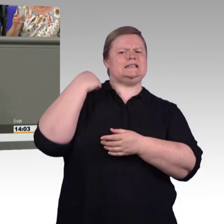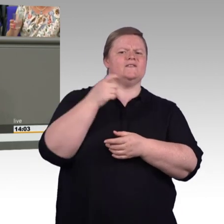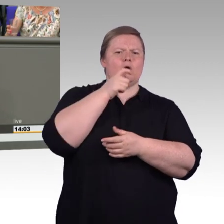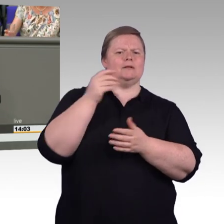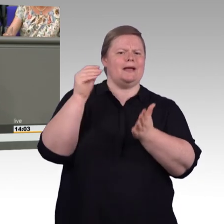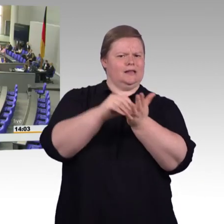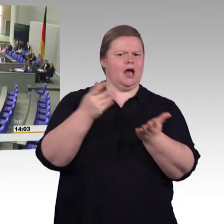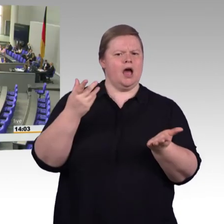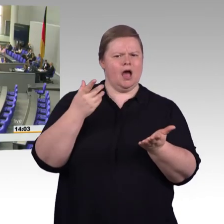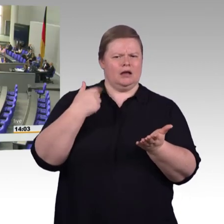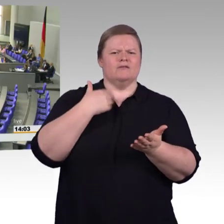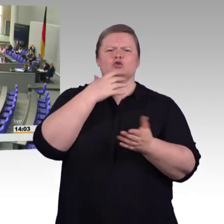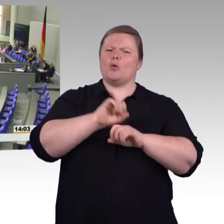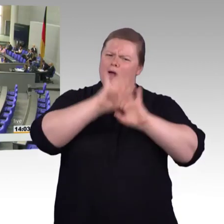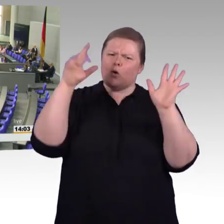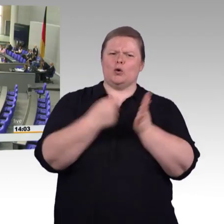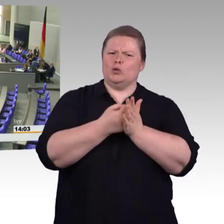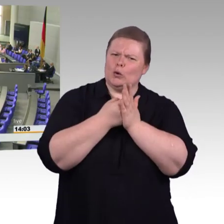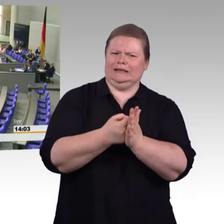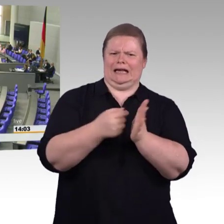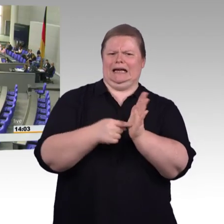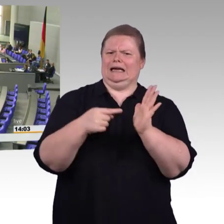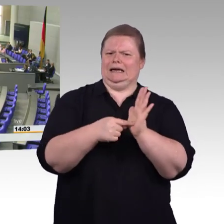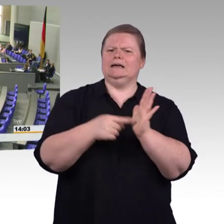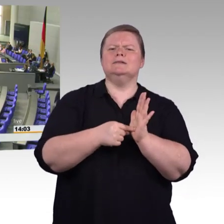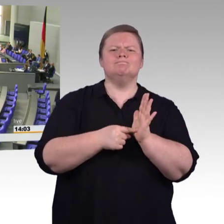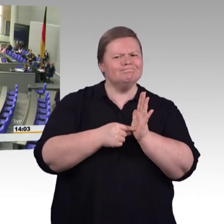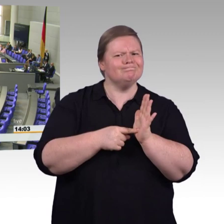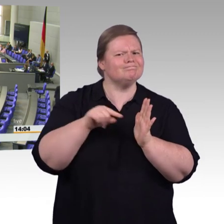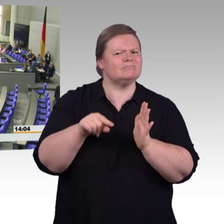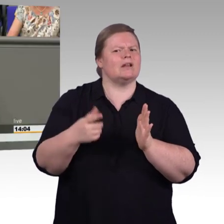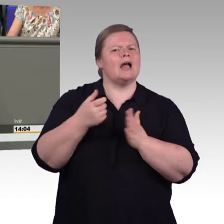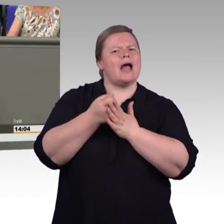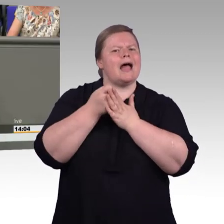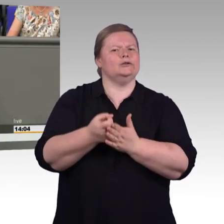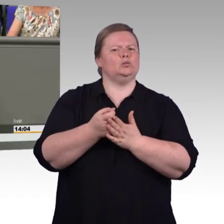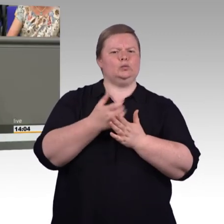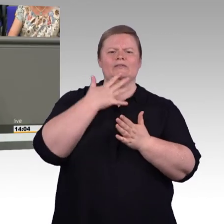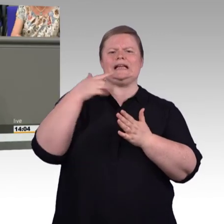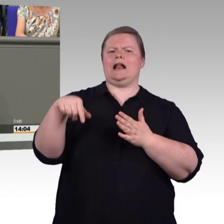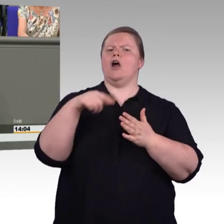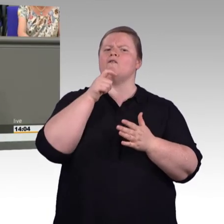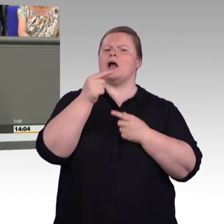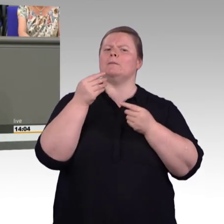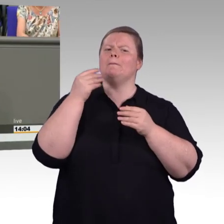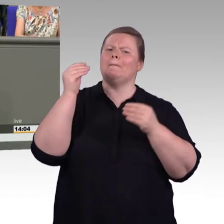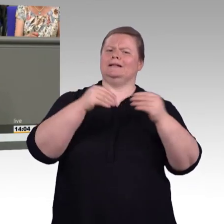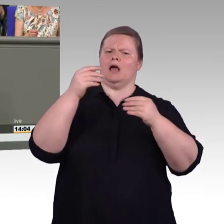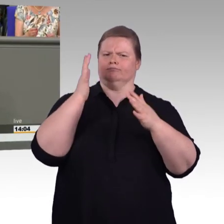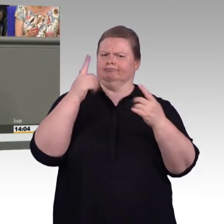(Beifall) Kinder sind grundrechtsfähig, Kinder sind auch beschwerdefähig, das wurde eben auch mal kurz abgesprochen